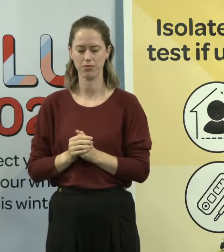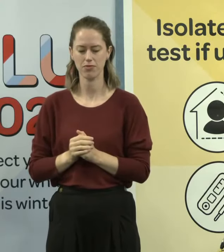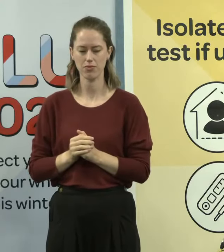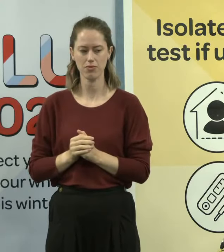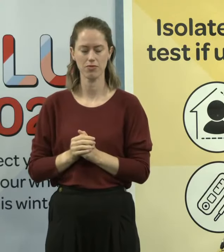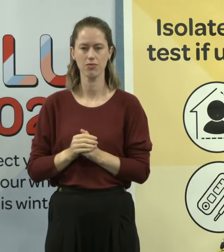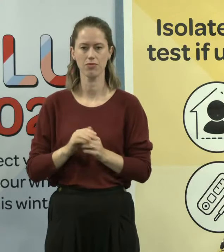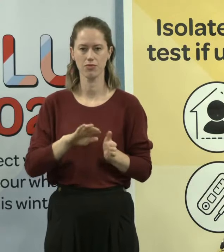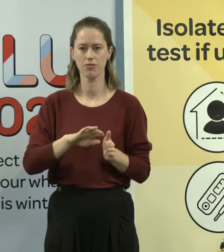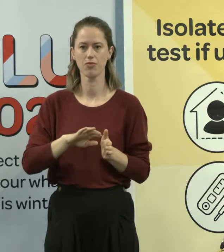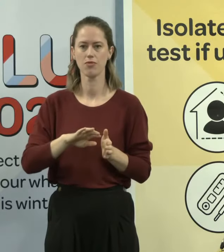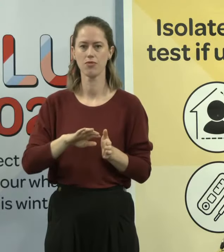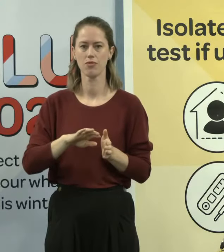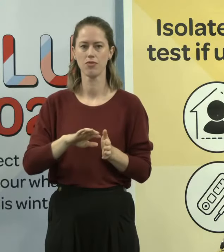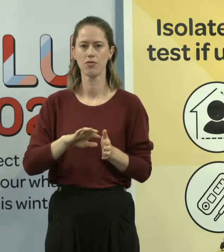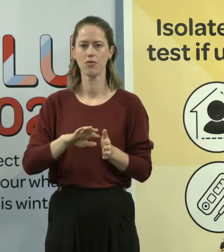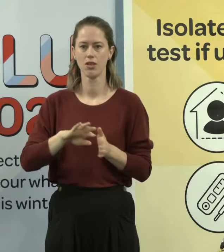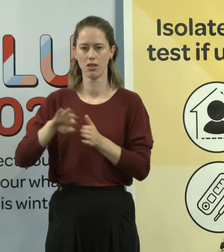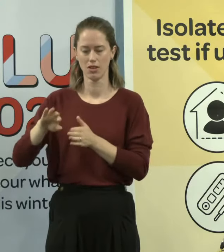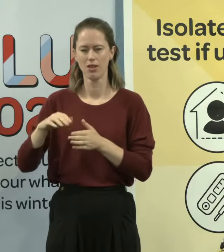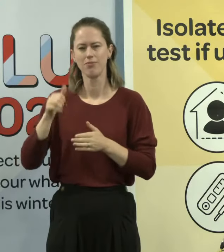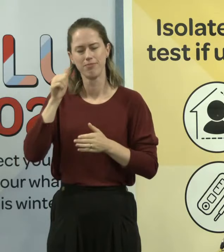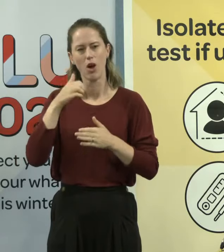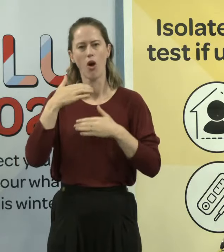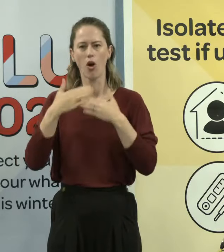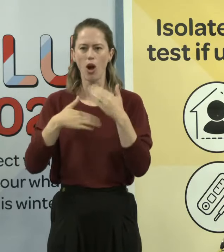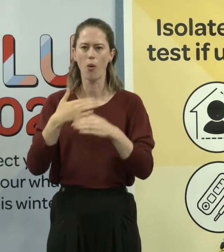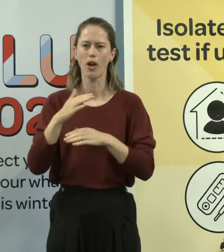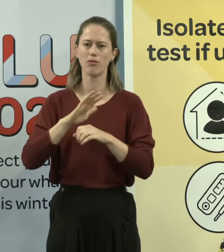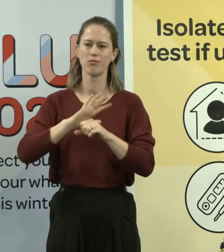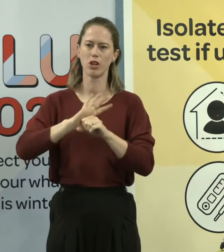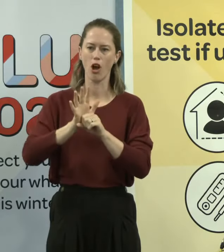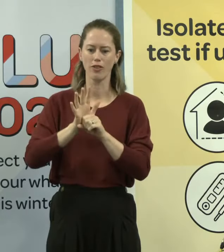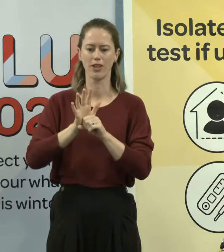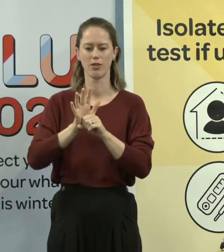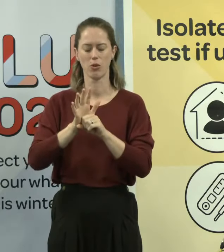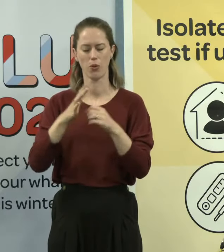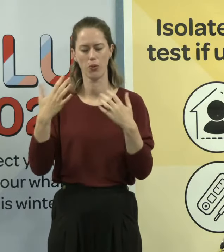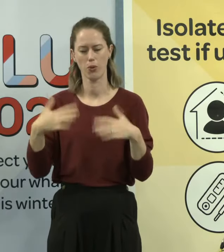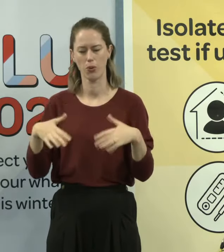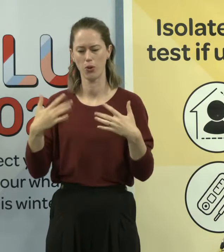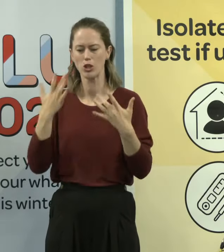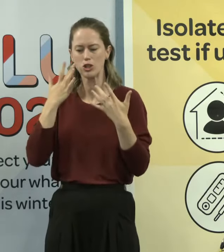ki te tautoko to tatou kaha tautoko werohanga mo Te